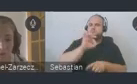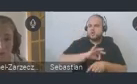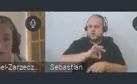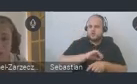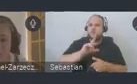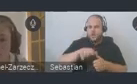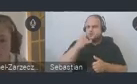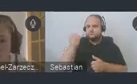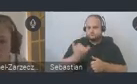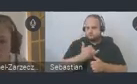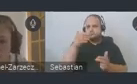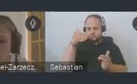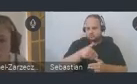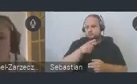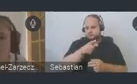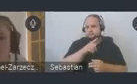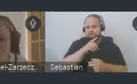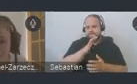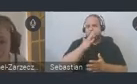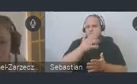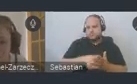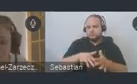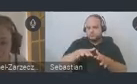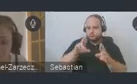ale wciąż jeszcze można tam znaleźć dużo rzeczy dla siebie.